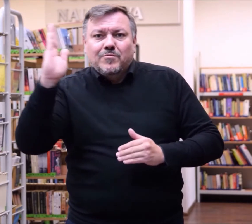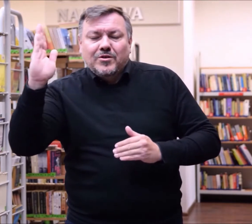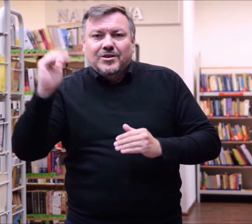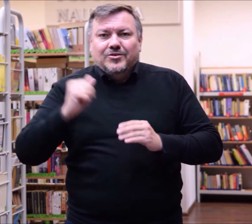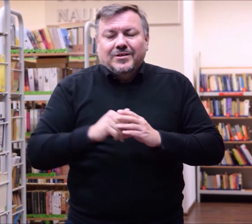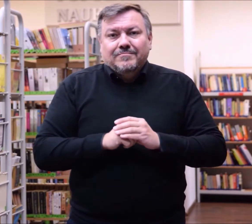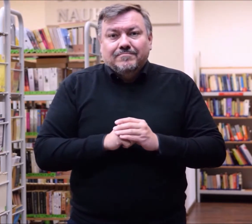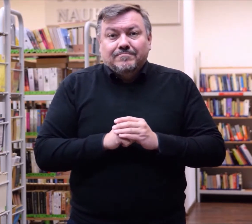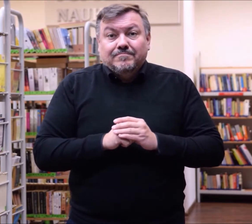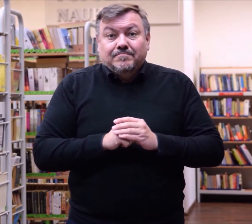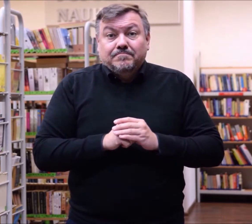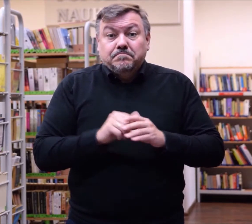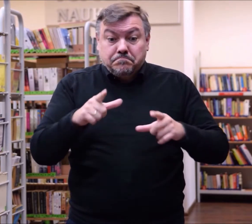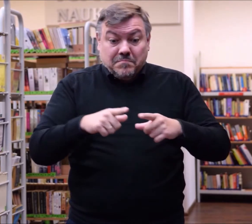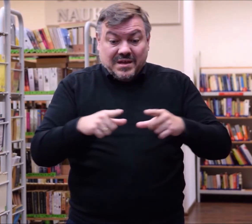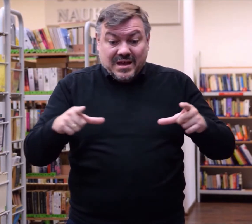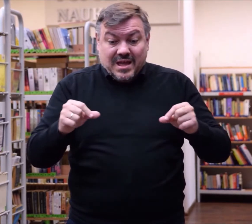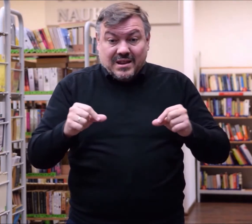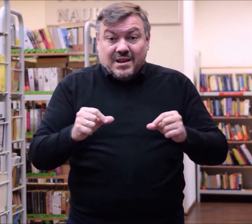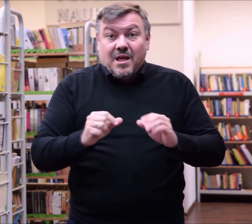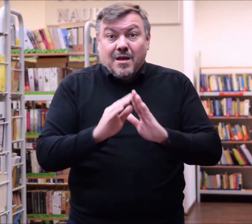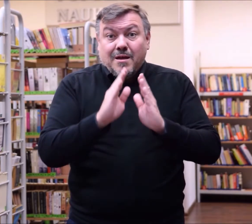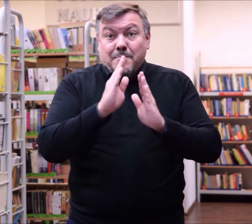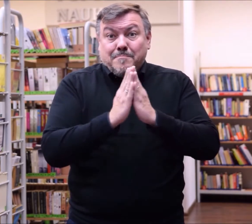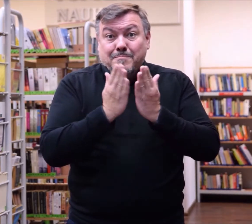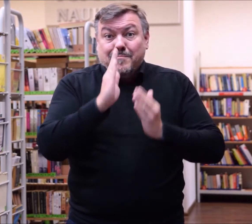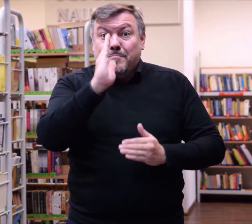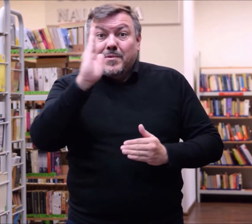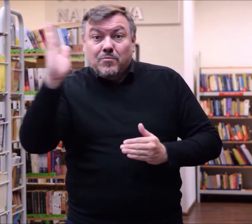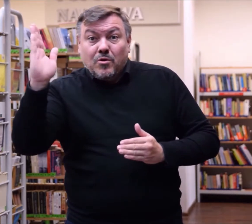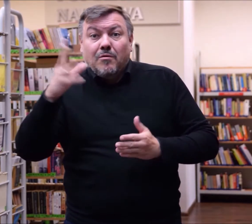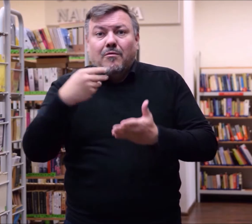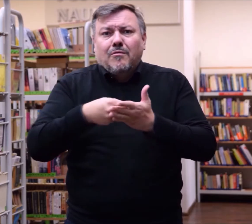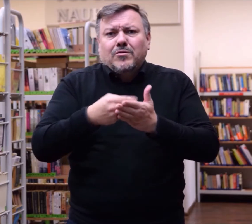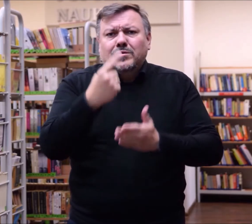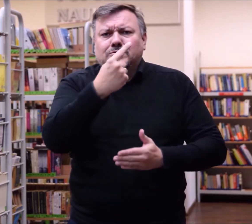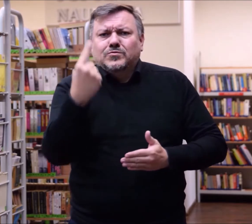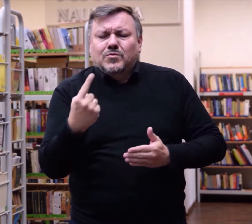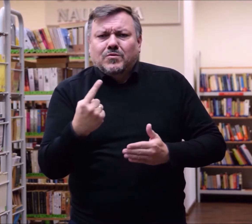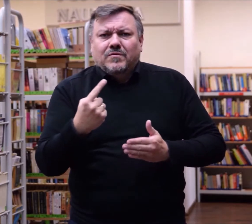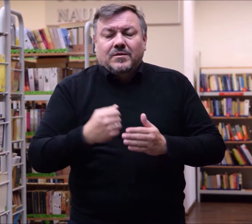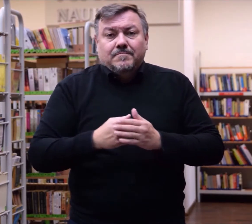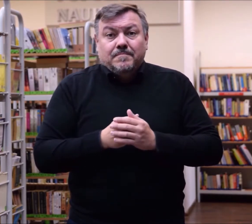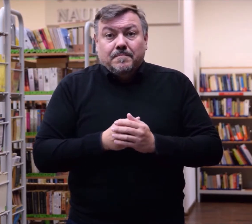Za wydanie karty bibliotecznej pobieramy jednorazową opłatę w wysokości 1zł